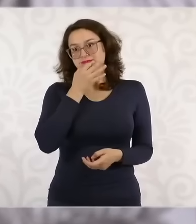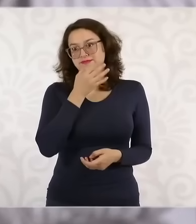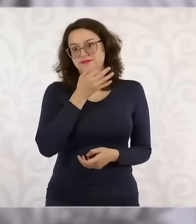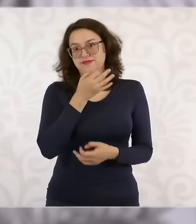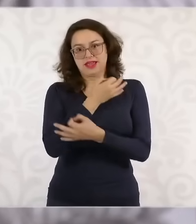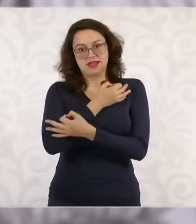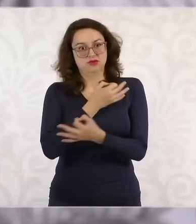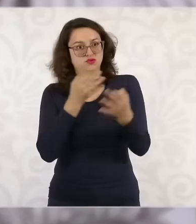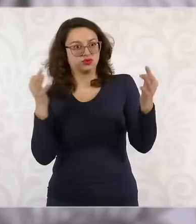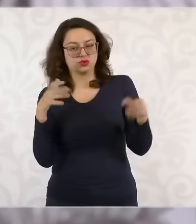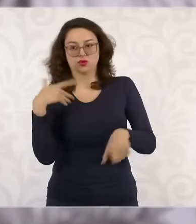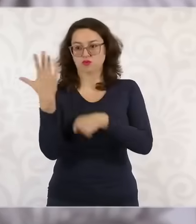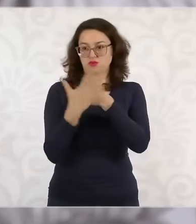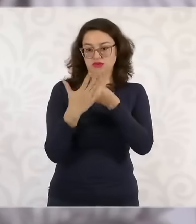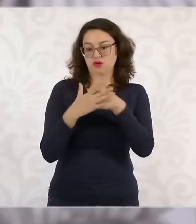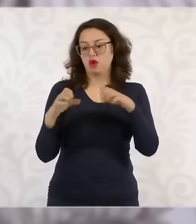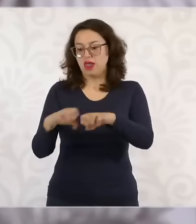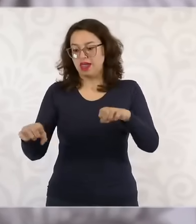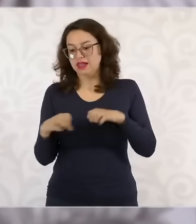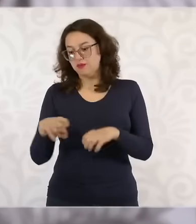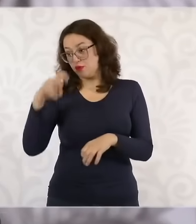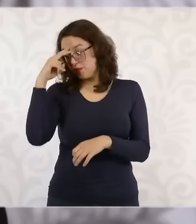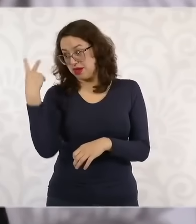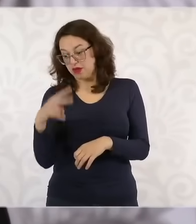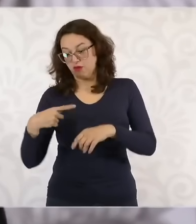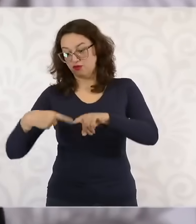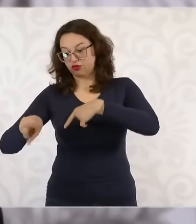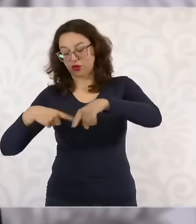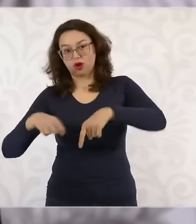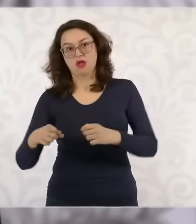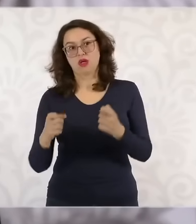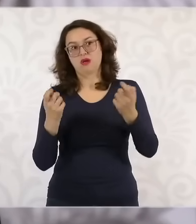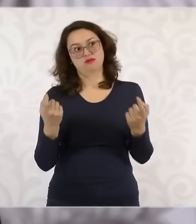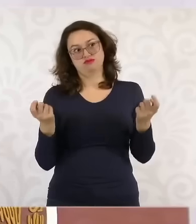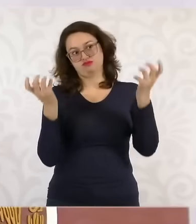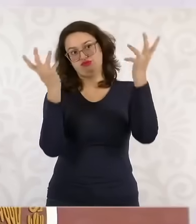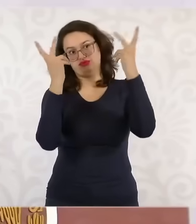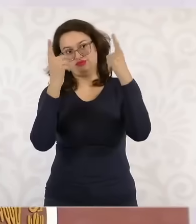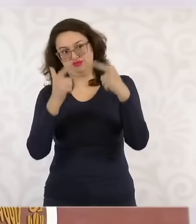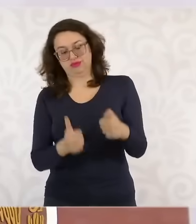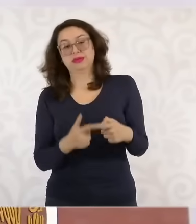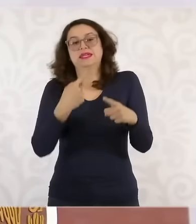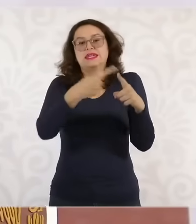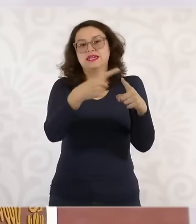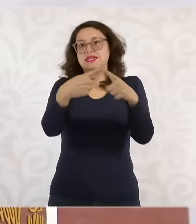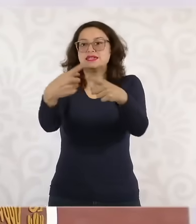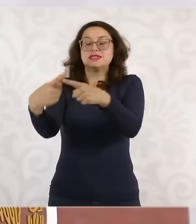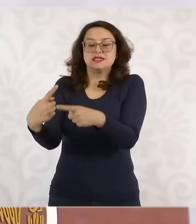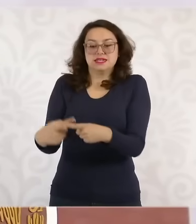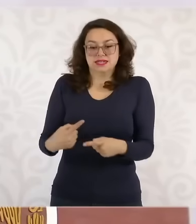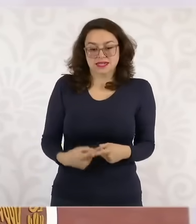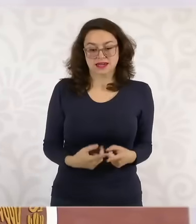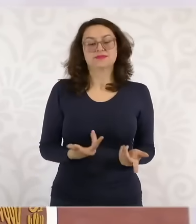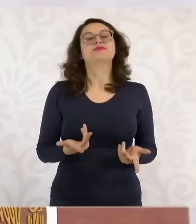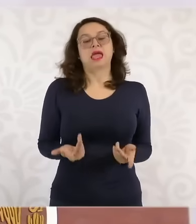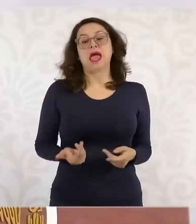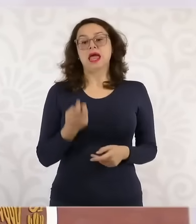fiesta internacional de la que somos anfitriones. Y en este acto que se realizará en el centro John